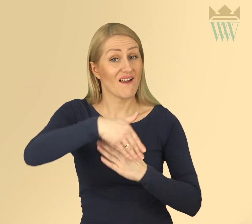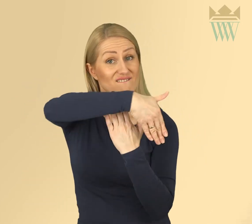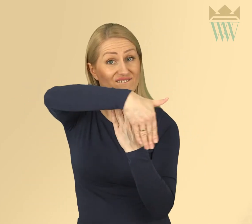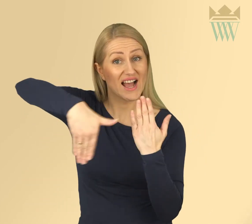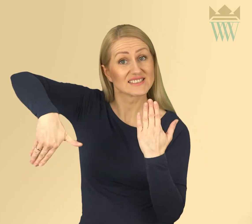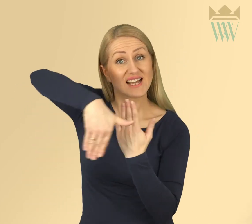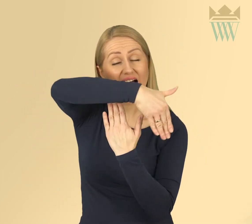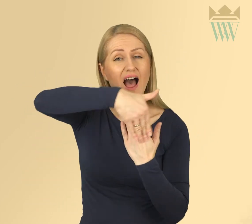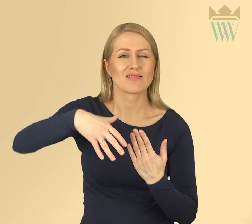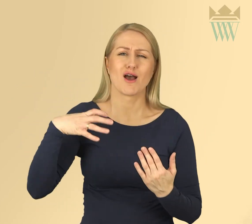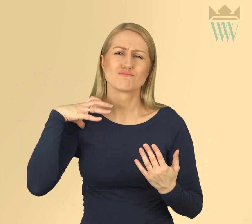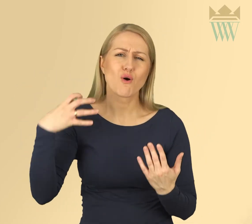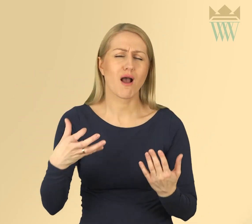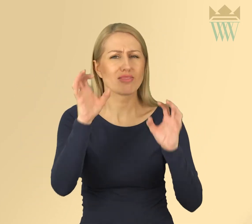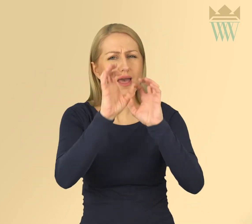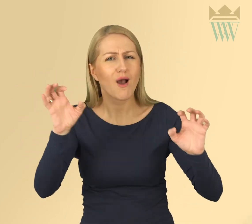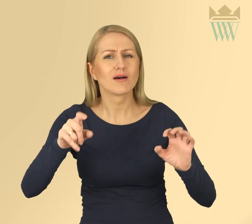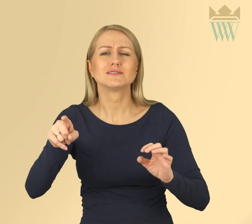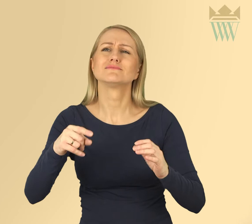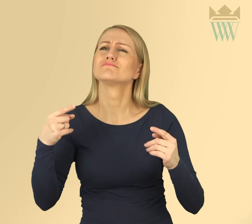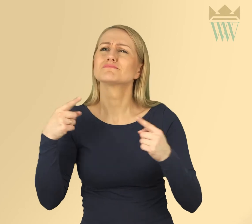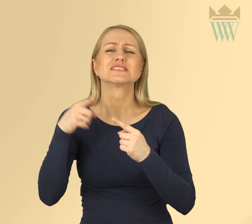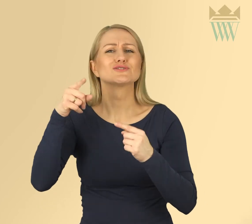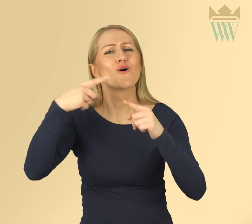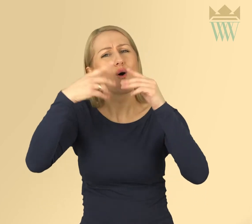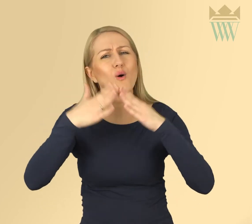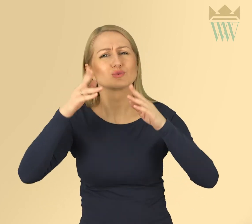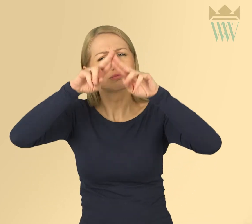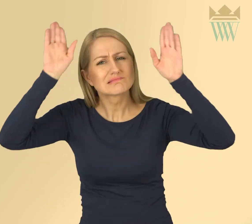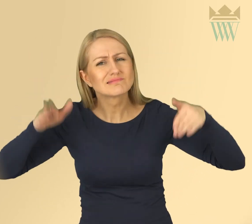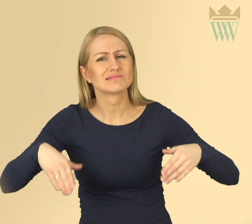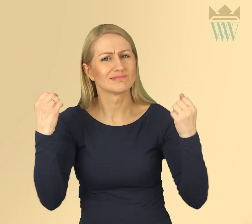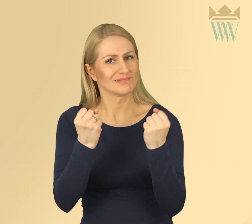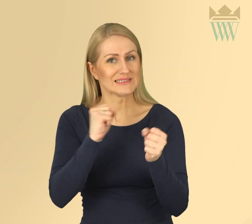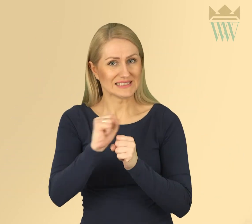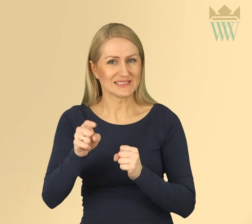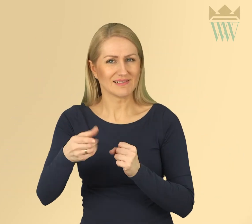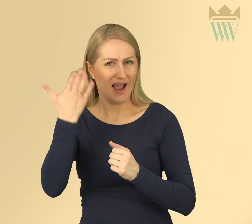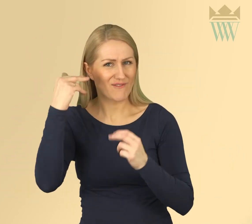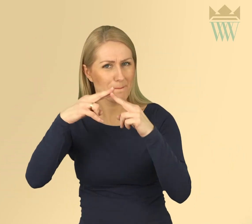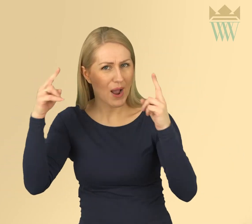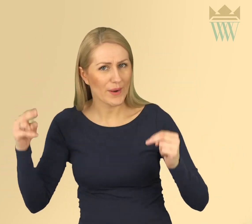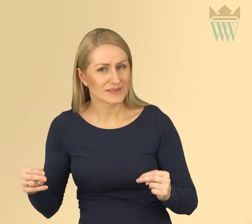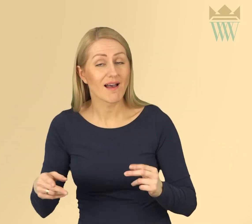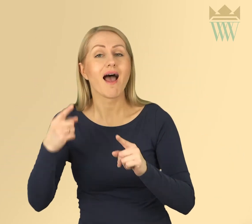Szczególnie bogate i okazałe są fasady dawnych budynków sakralnych i pałacowych.